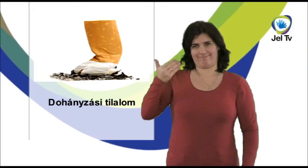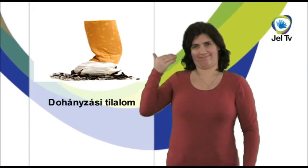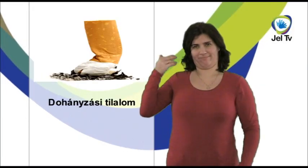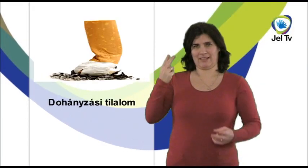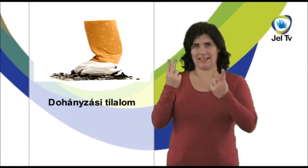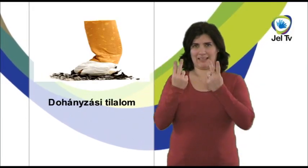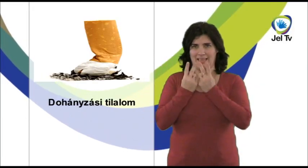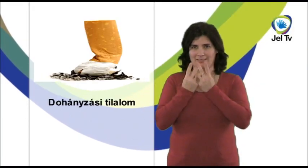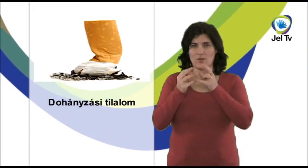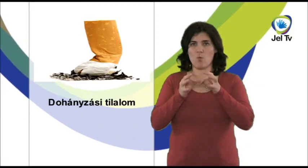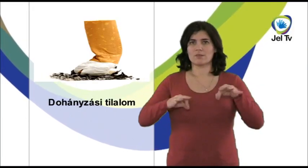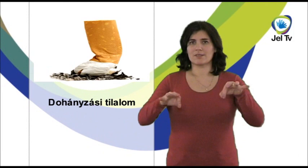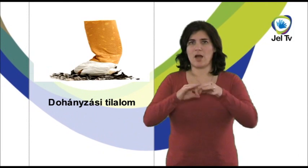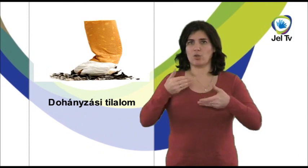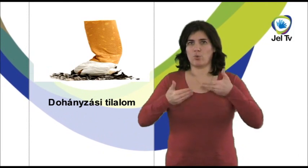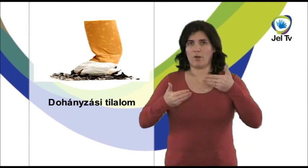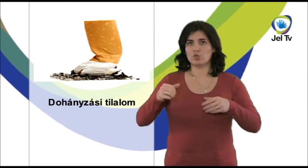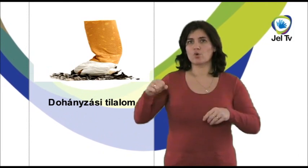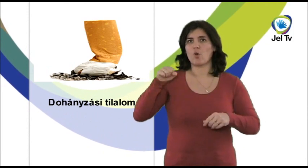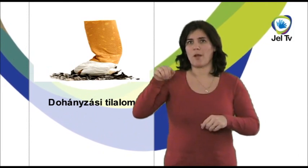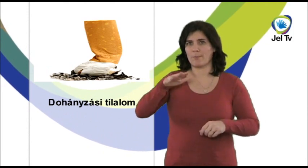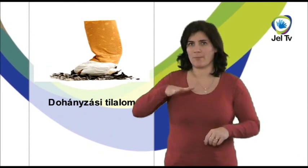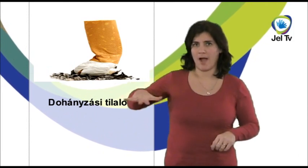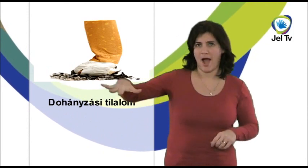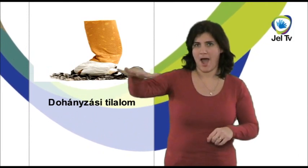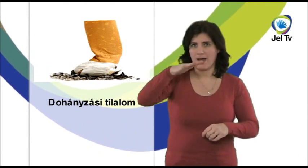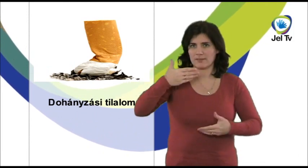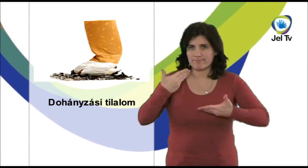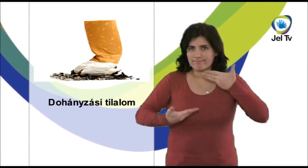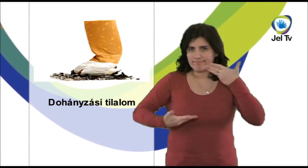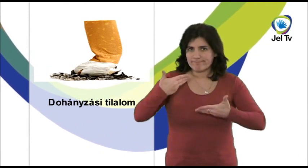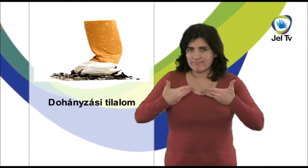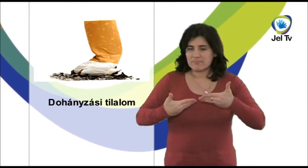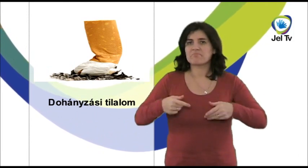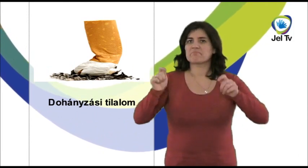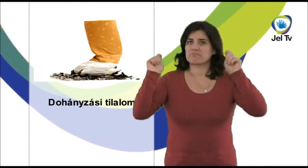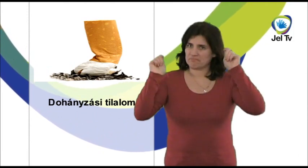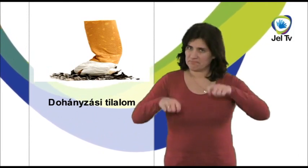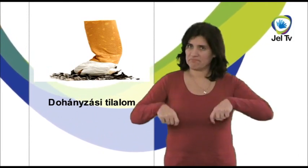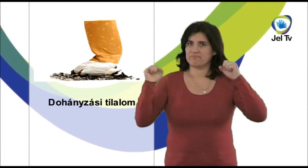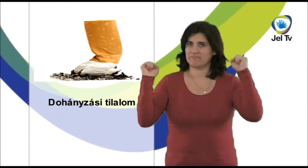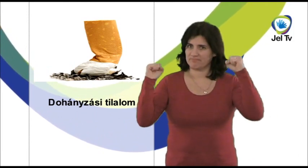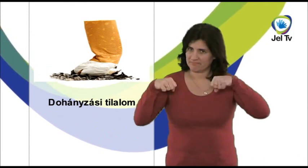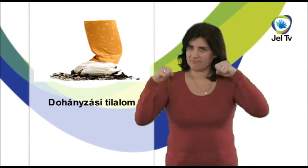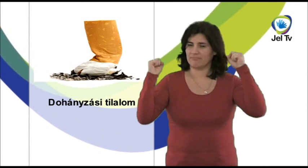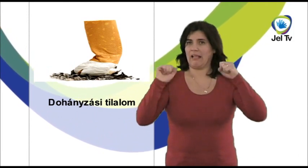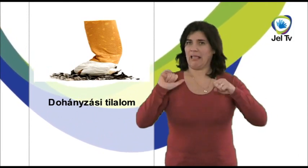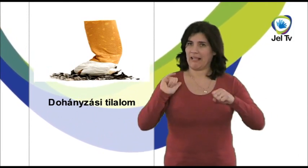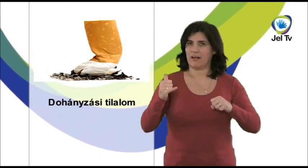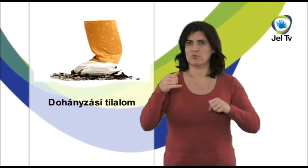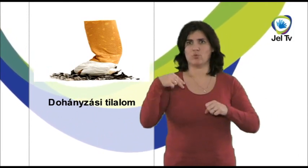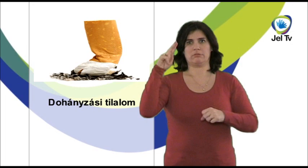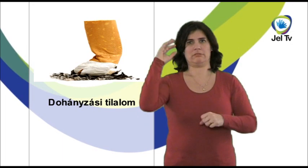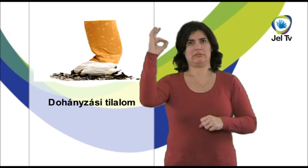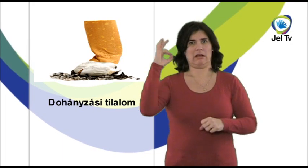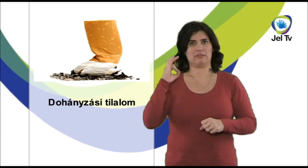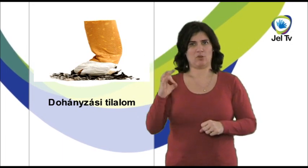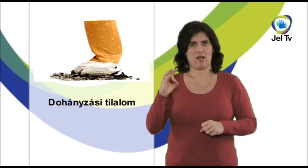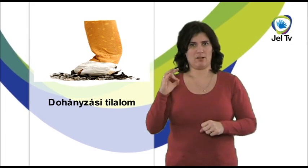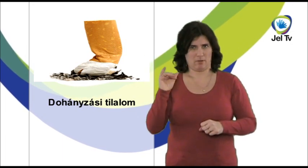Keddi Országgyűlésen a kormánypárti egyezségen egyhangúan eldöntötték, több százalékban igennel,